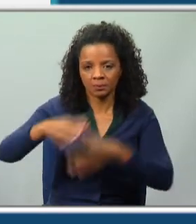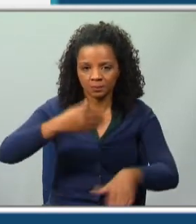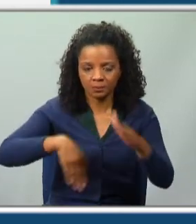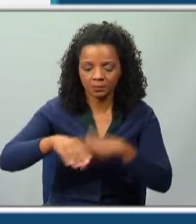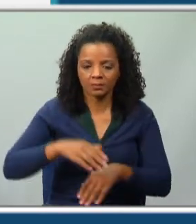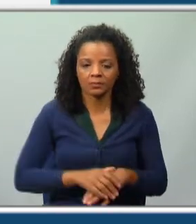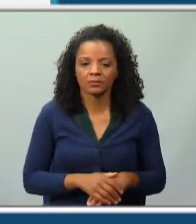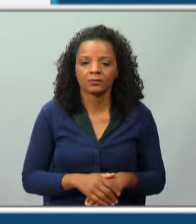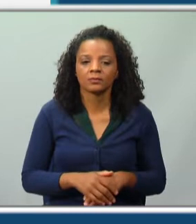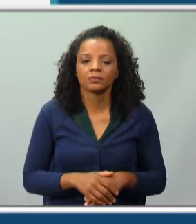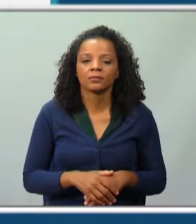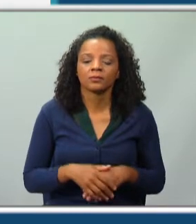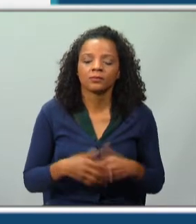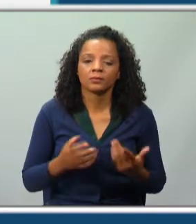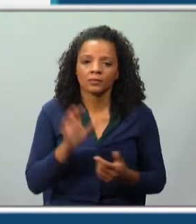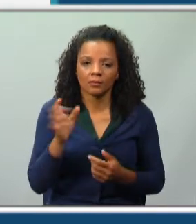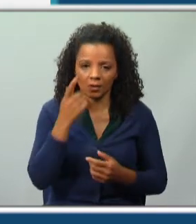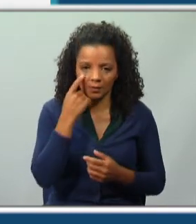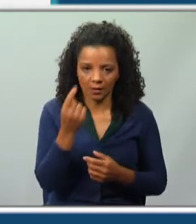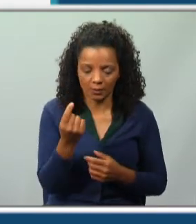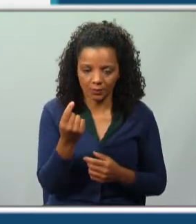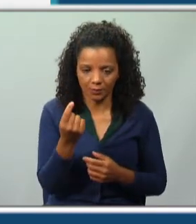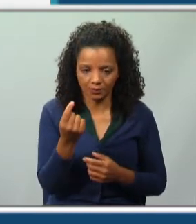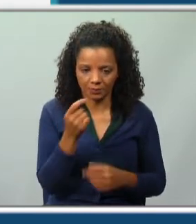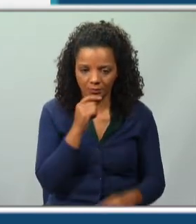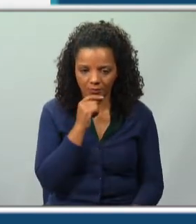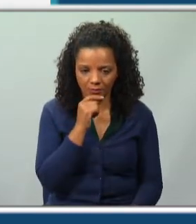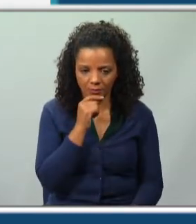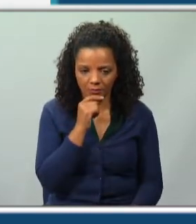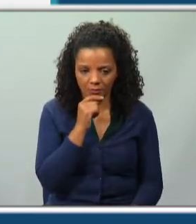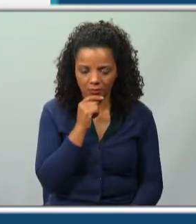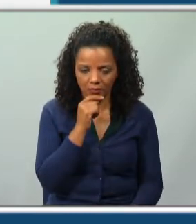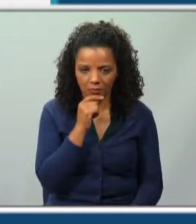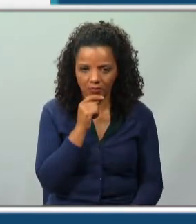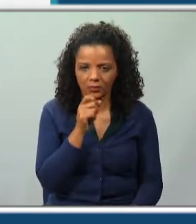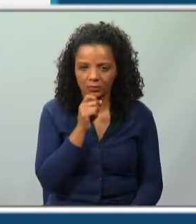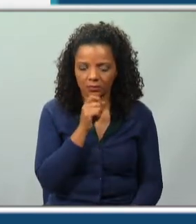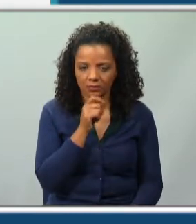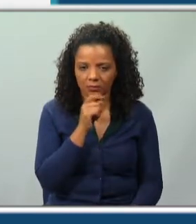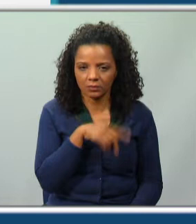portanto sereia uma forma do verbo a e agora conseguimos escrever a palavra 因此警笛是動詞的一種形式a 現在我們可以寫這個詞